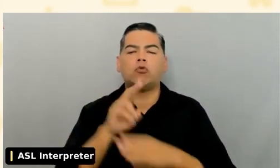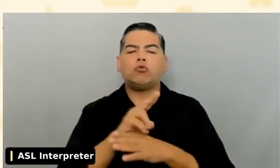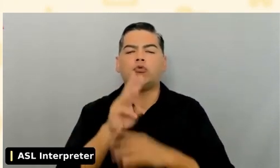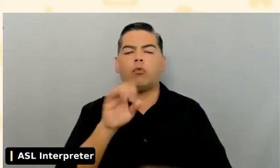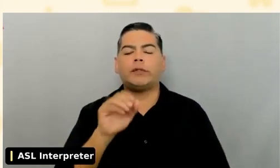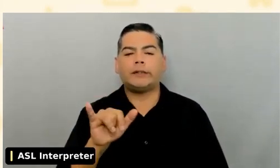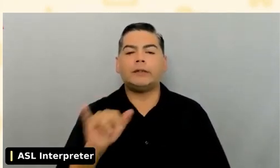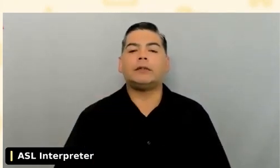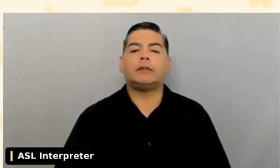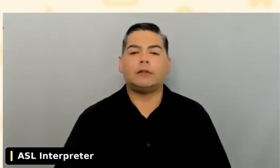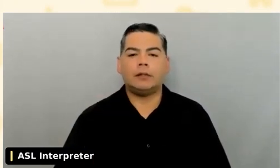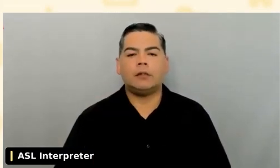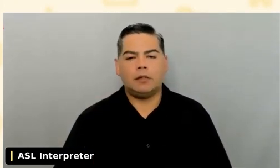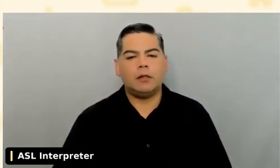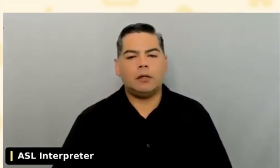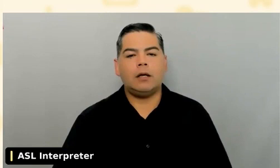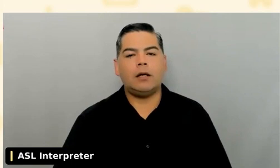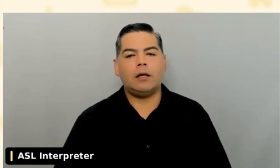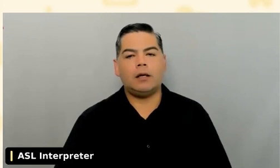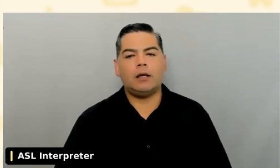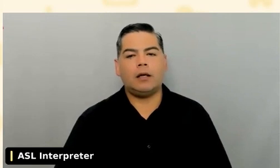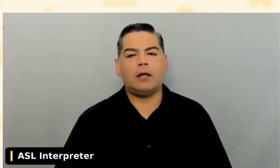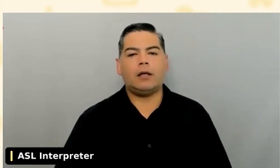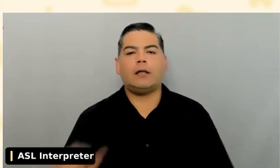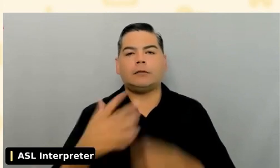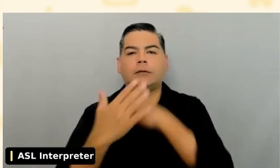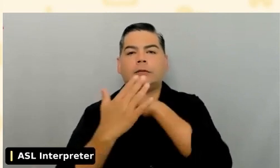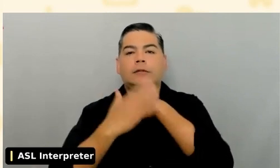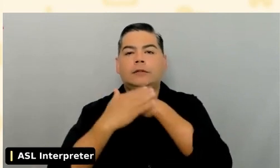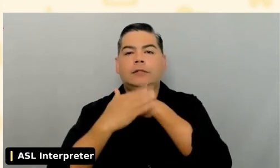eso me dice que no lo use, porque va a forzar